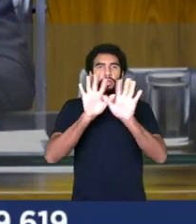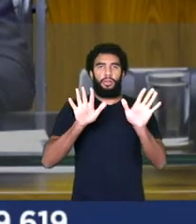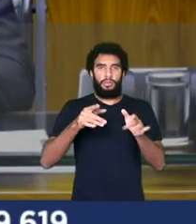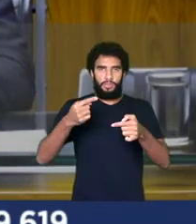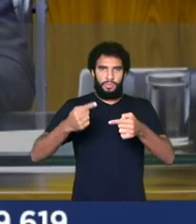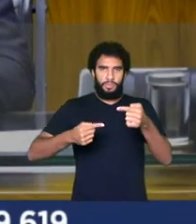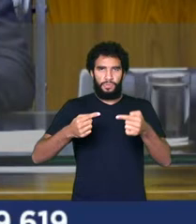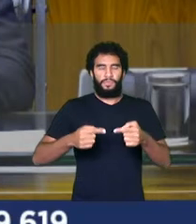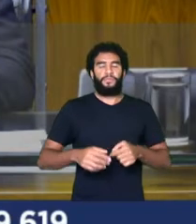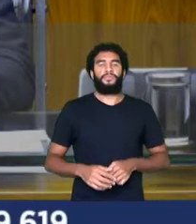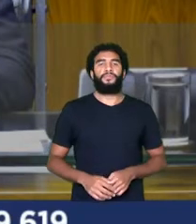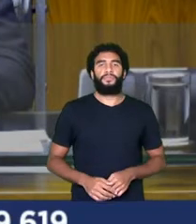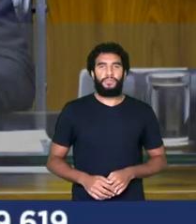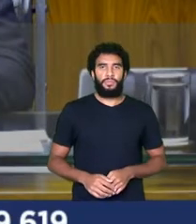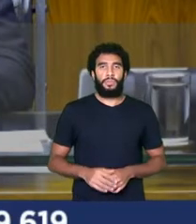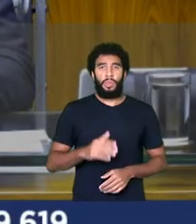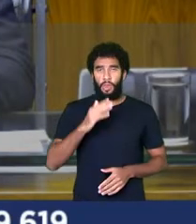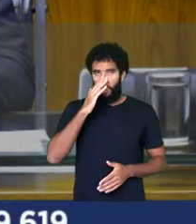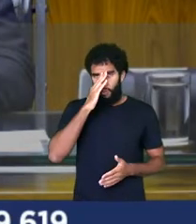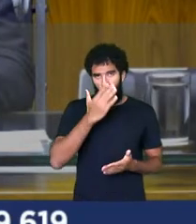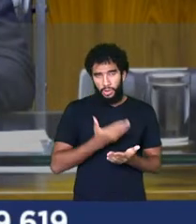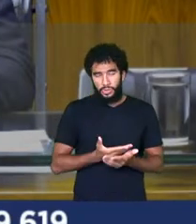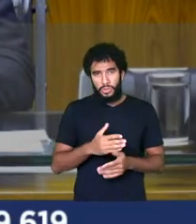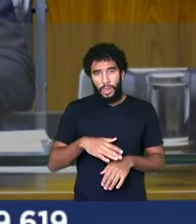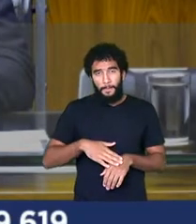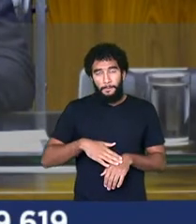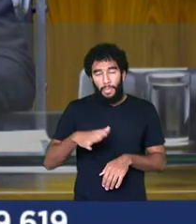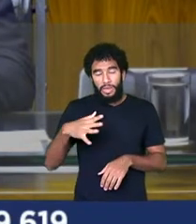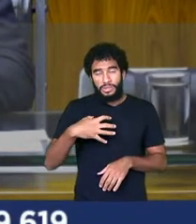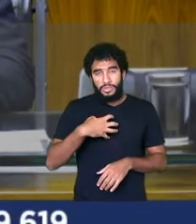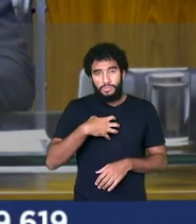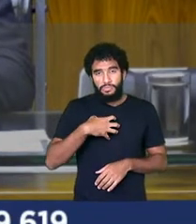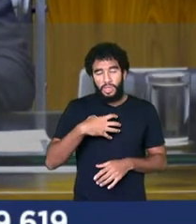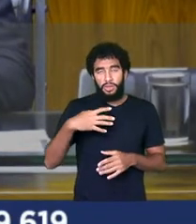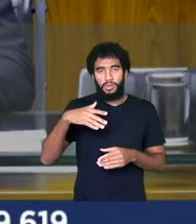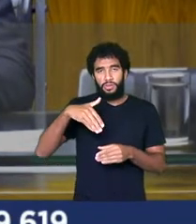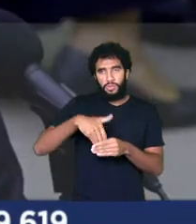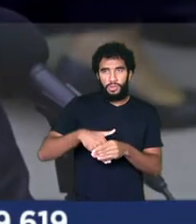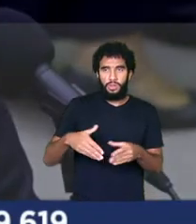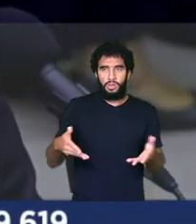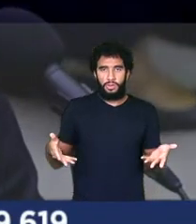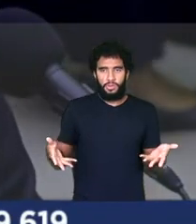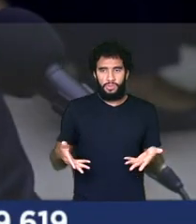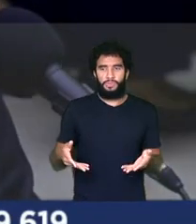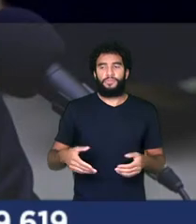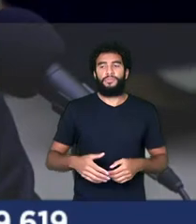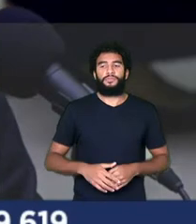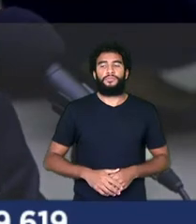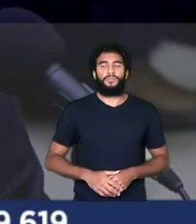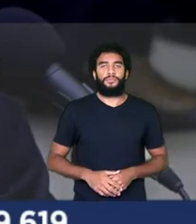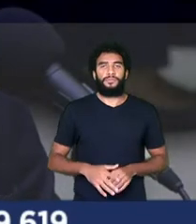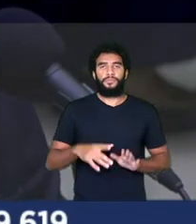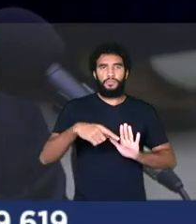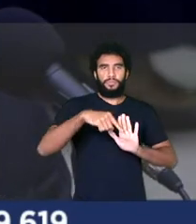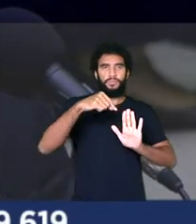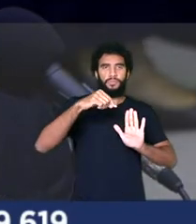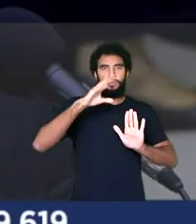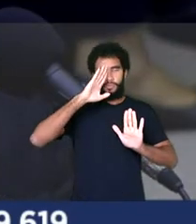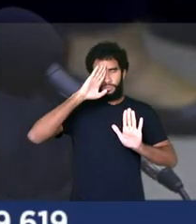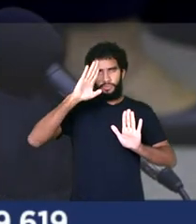PRESIDENTE, É MUITO IMPORTANTE DEIXAR CLARO ESSE PONTOS MAIS SENSÍVEIS DA VOTAÇÃO, DOS DESTAQUES